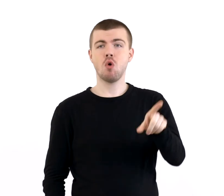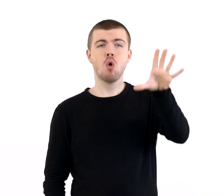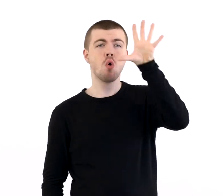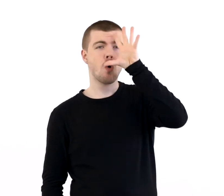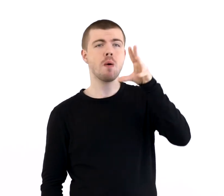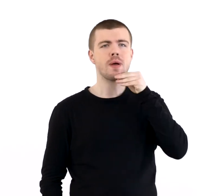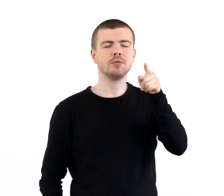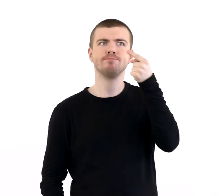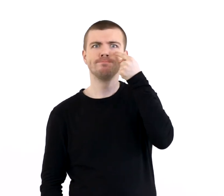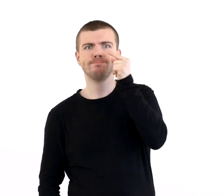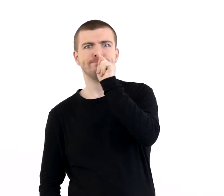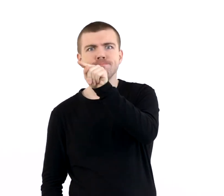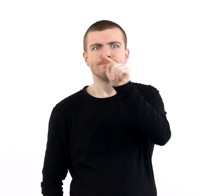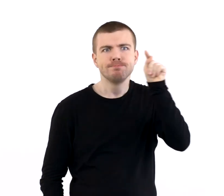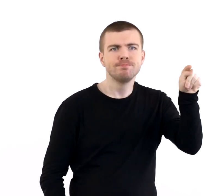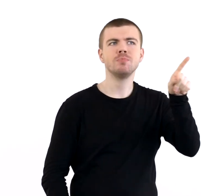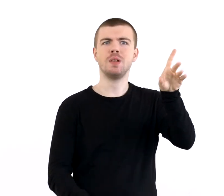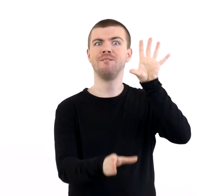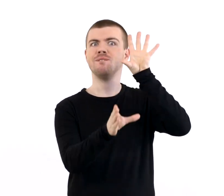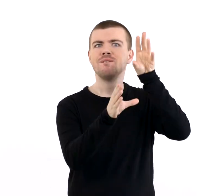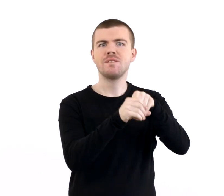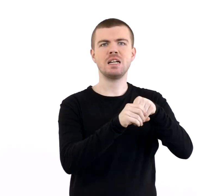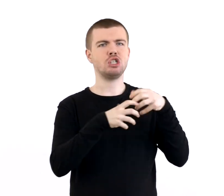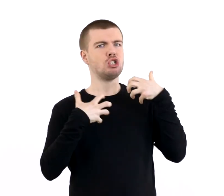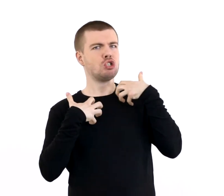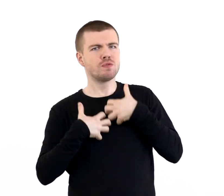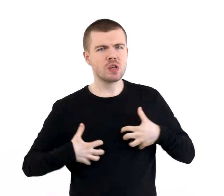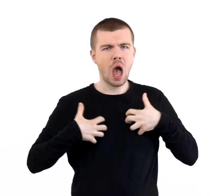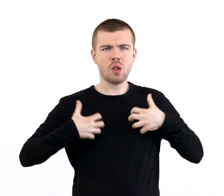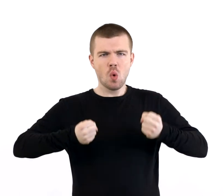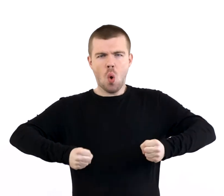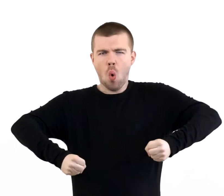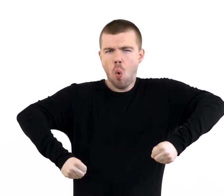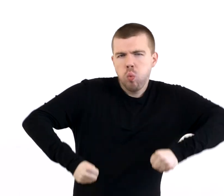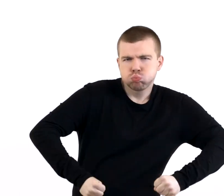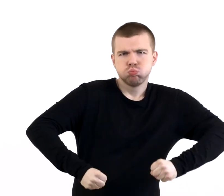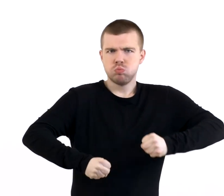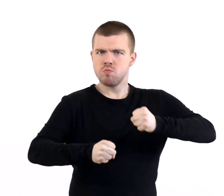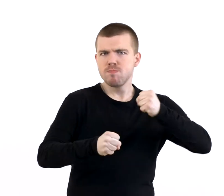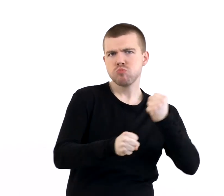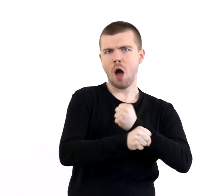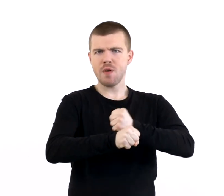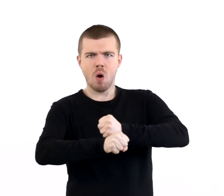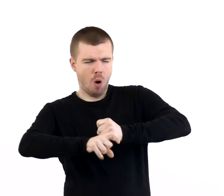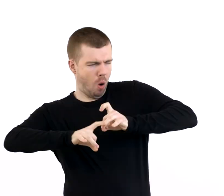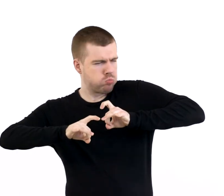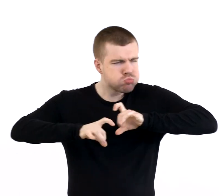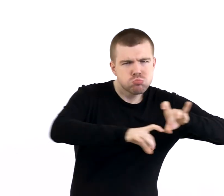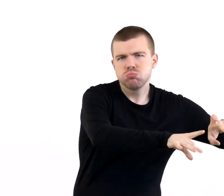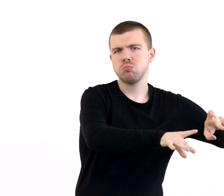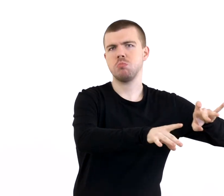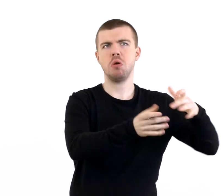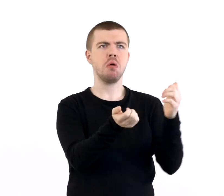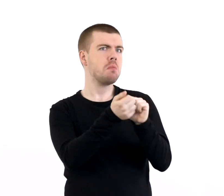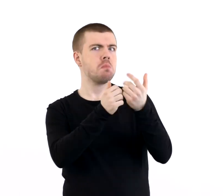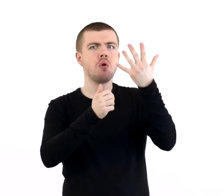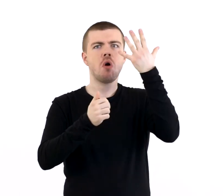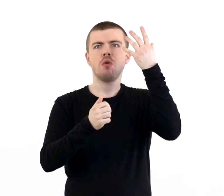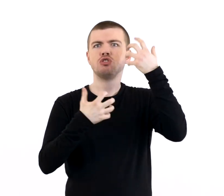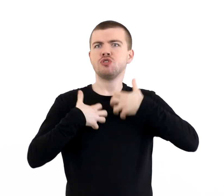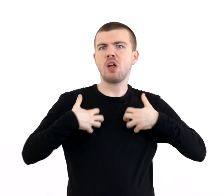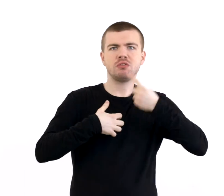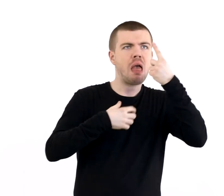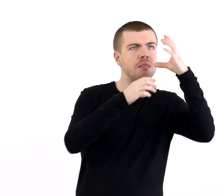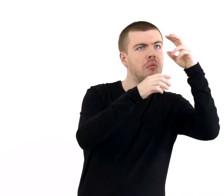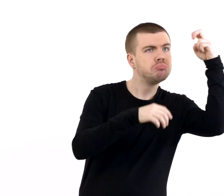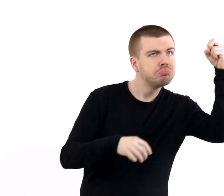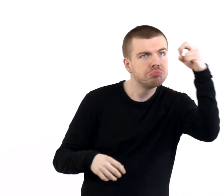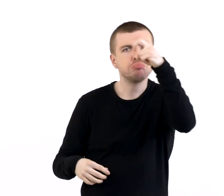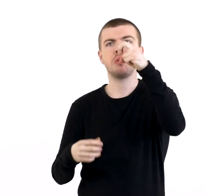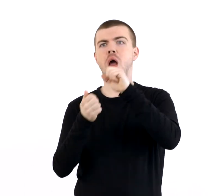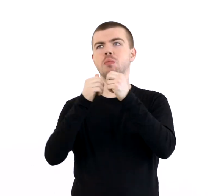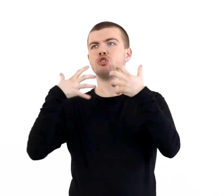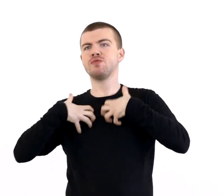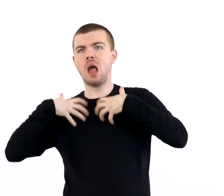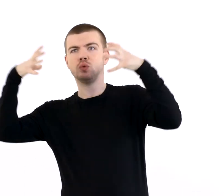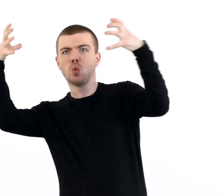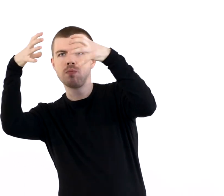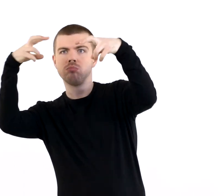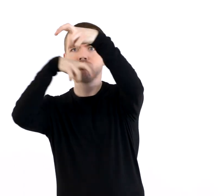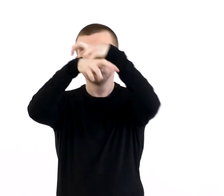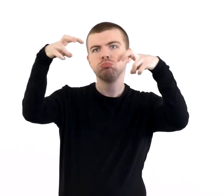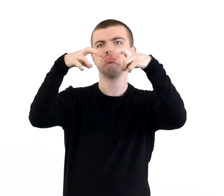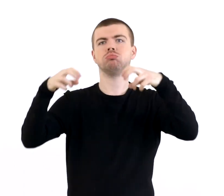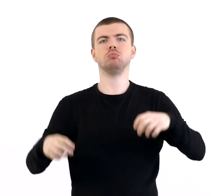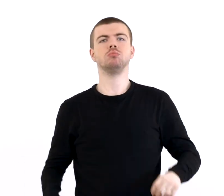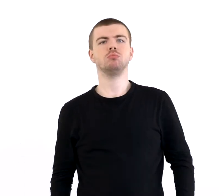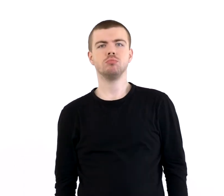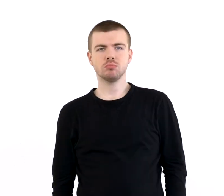Zwierzęta najczęściej były przedstawiane w ruchu, jako silne i majestatyczne. Przedstawiane pojedynczo, w grupie lub w stadzie.